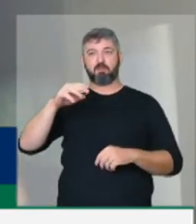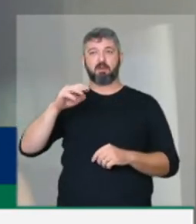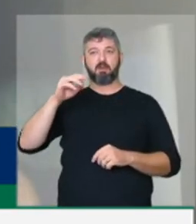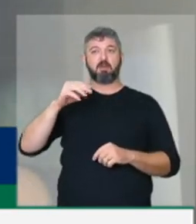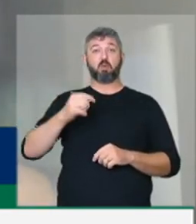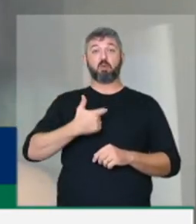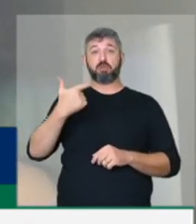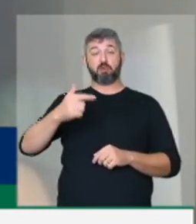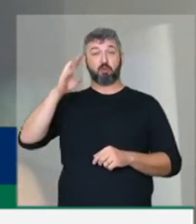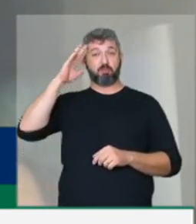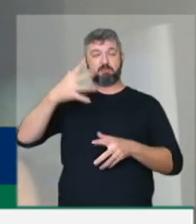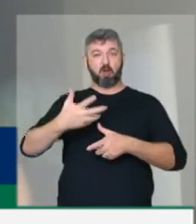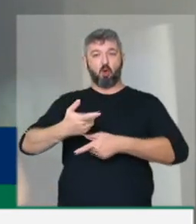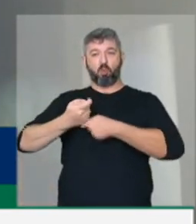RENDA DO MUNDO... AINDA SOMOS O PAÍS COM UMA ENORME